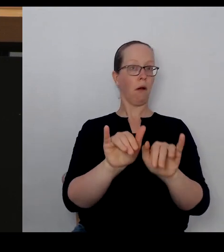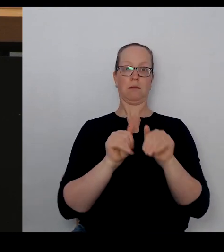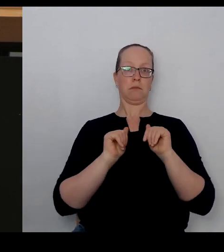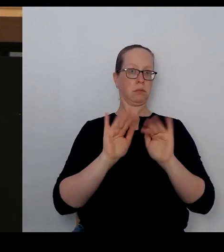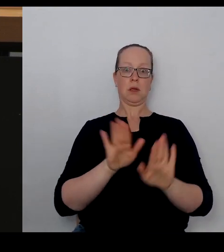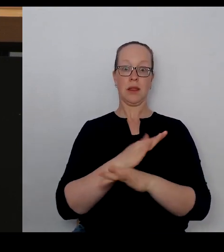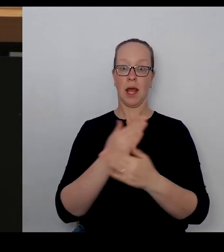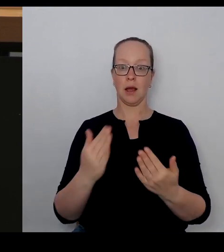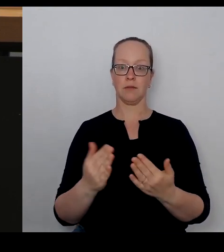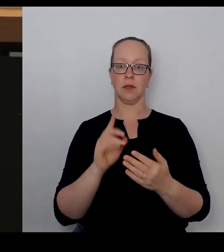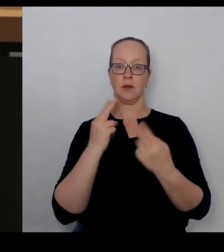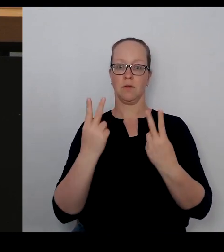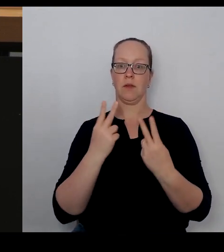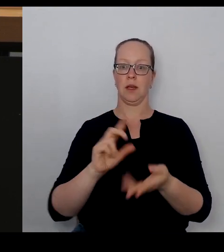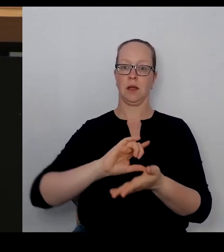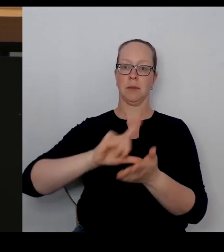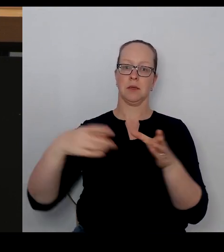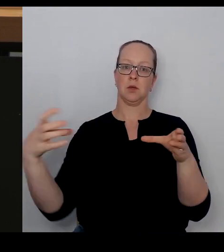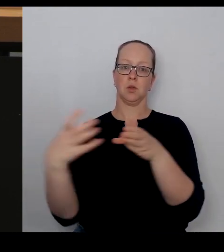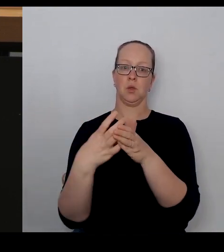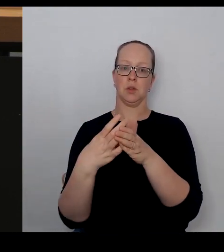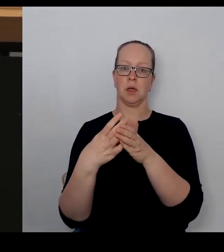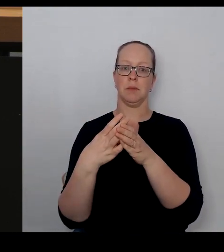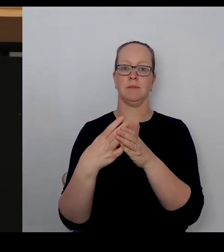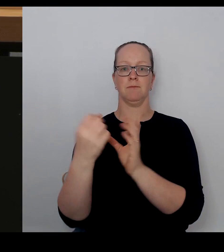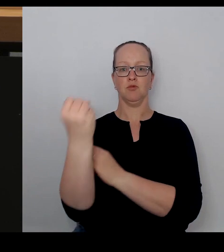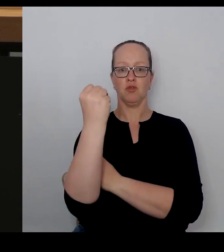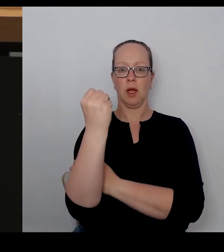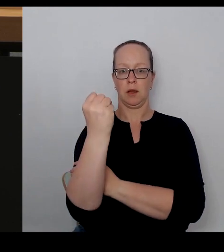Bürger vor Ort ja auch dringend gebraucht werden, zügig zu besetzen.